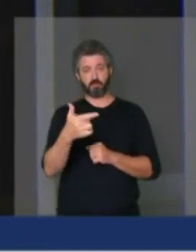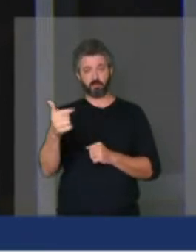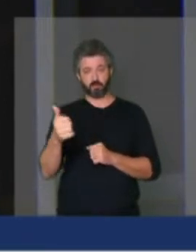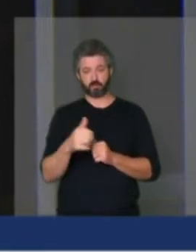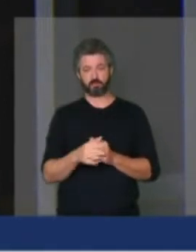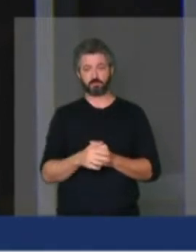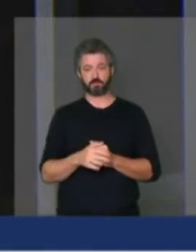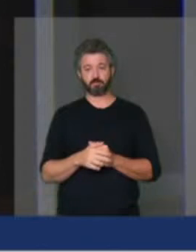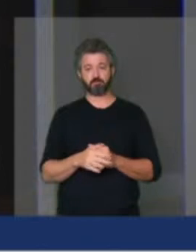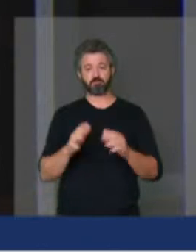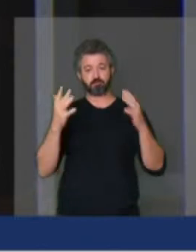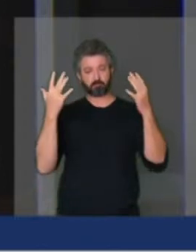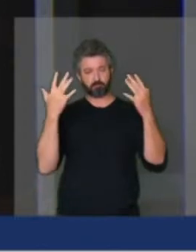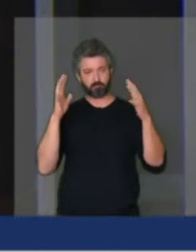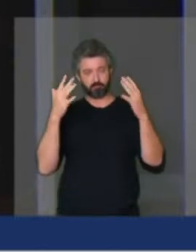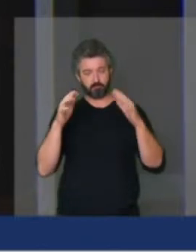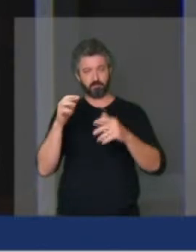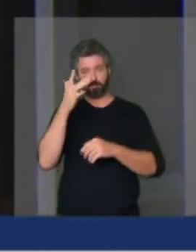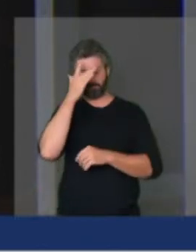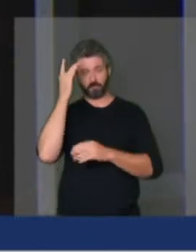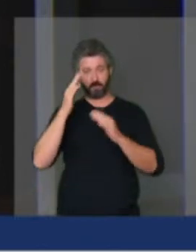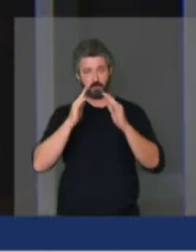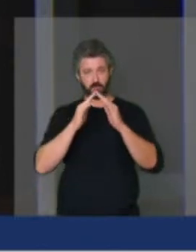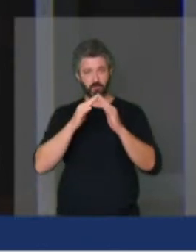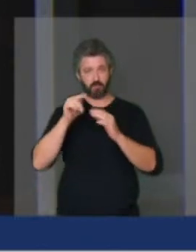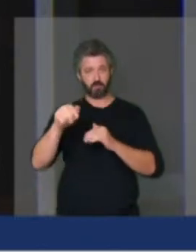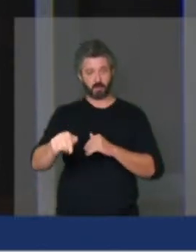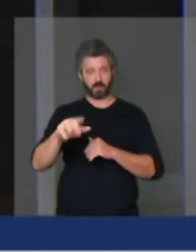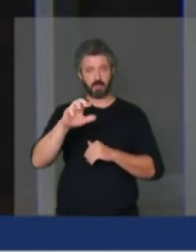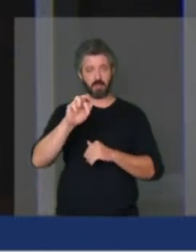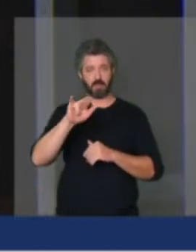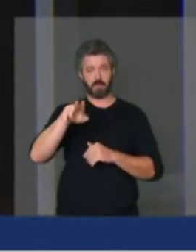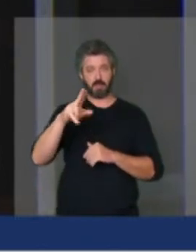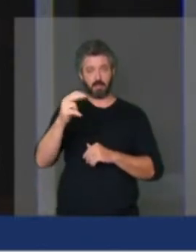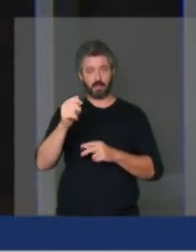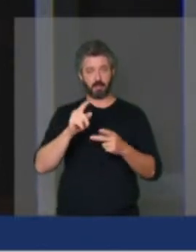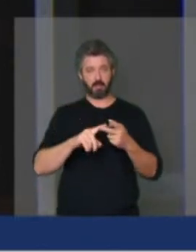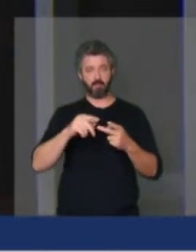MORADORES DE CARINHANHA, FEIRA DA MATA E TOCOS POR ESSA GRANDE CONQUISTA. MUITO